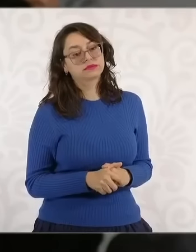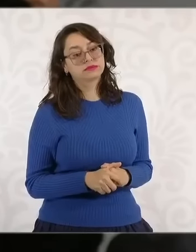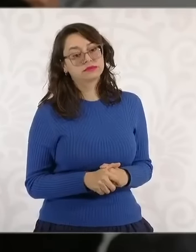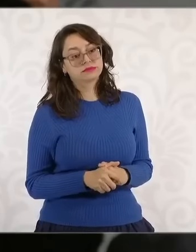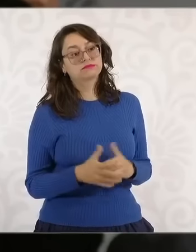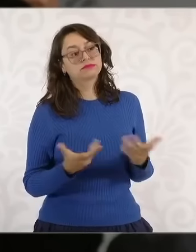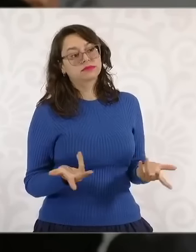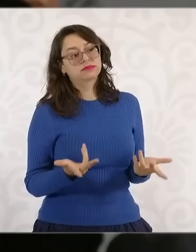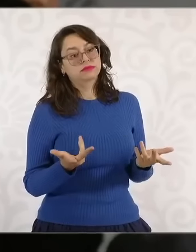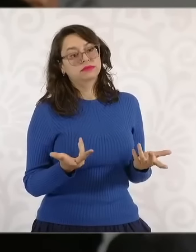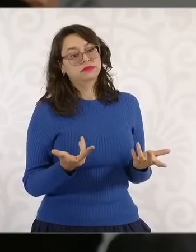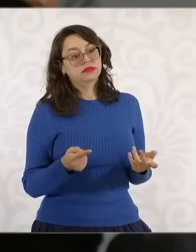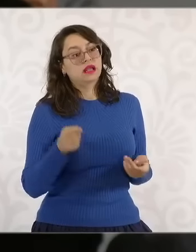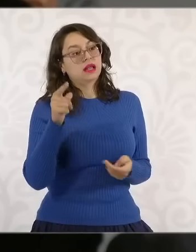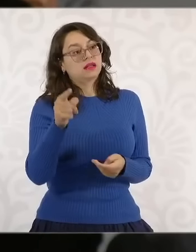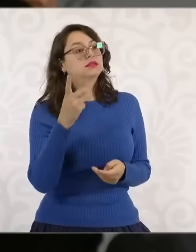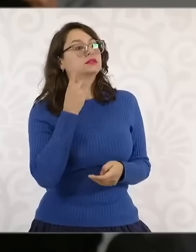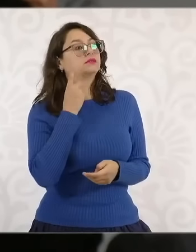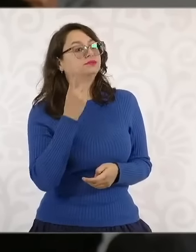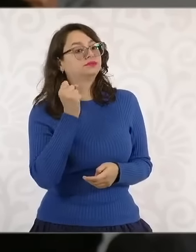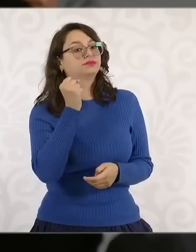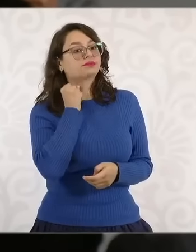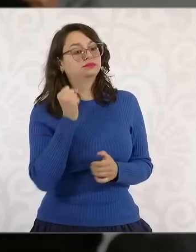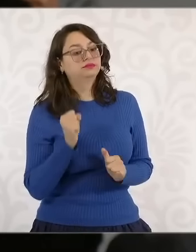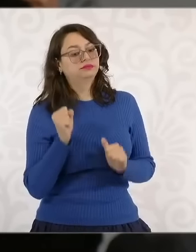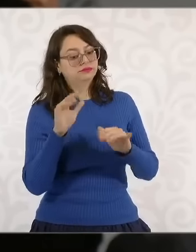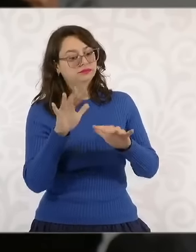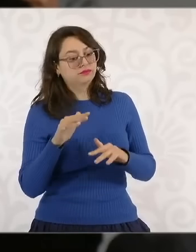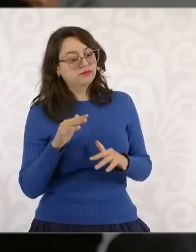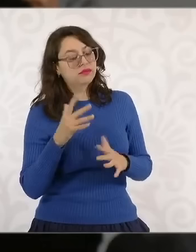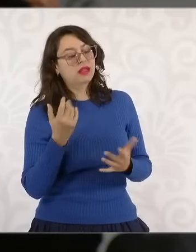aprobaron en el Congreso de la Unión para países que no tienen tratado comercial con nuestro país